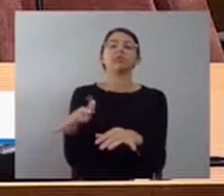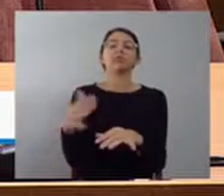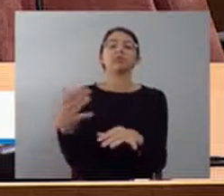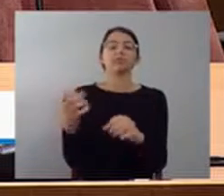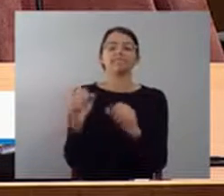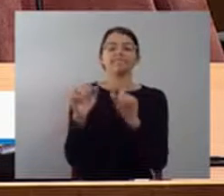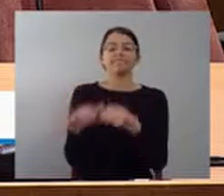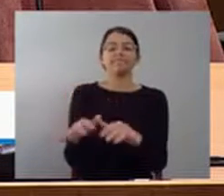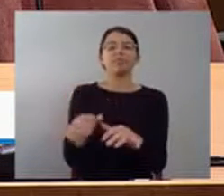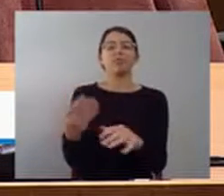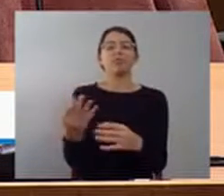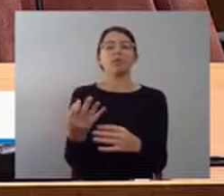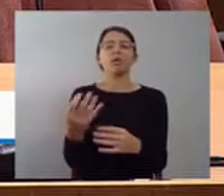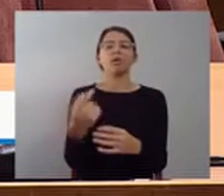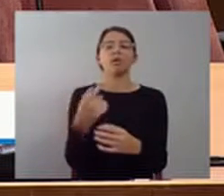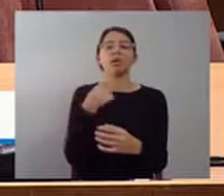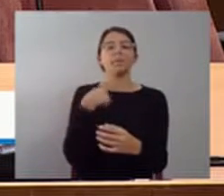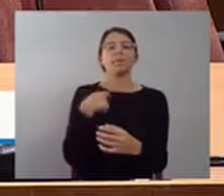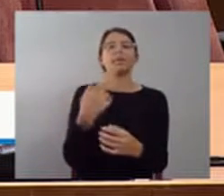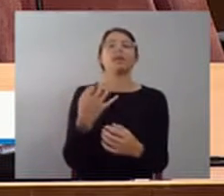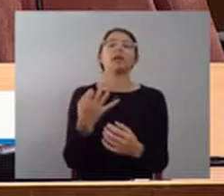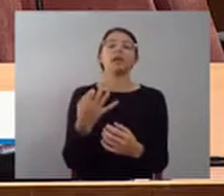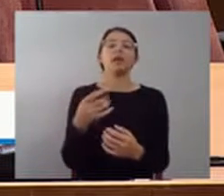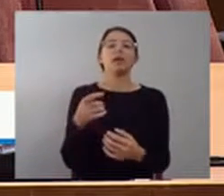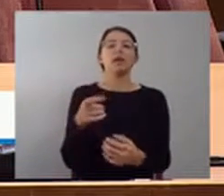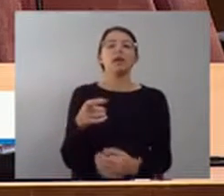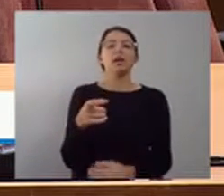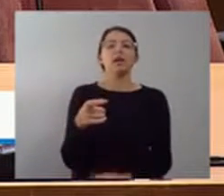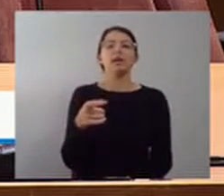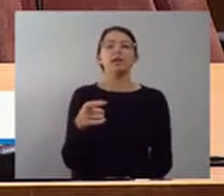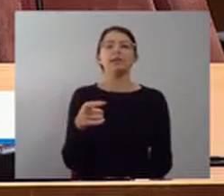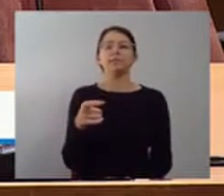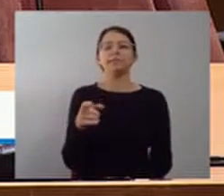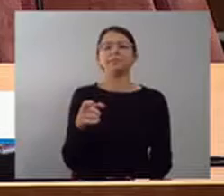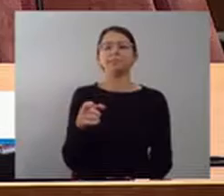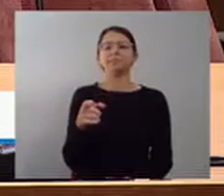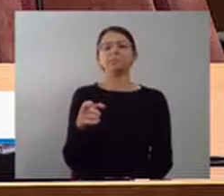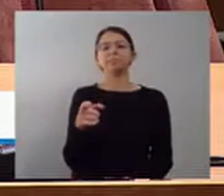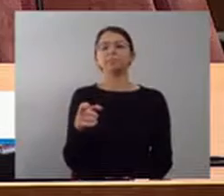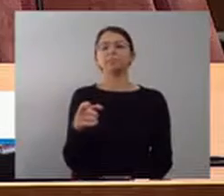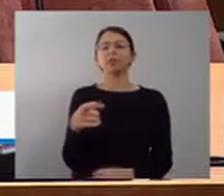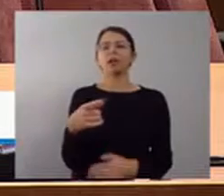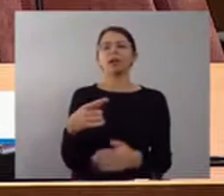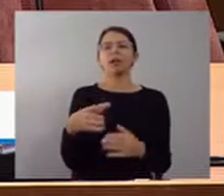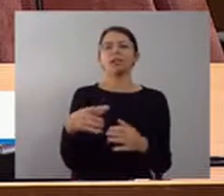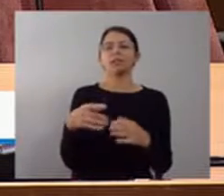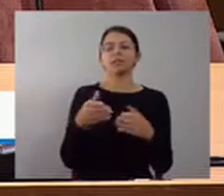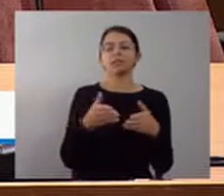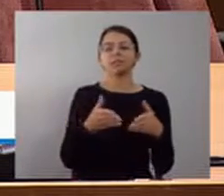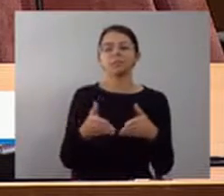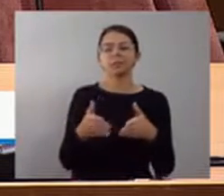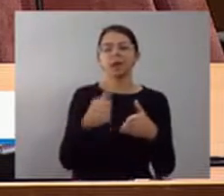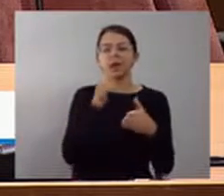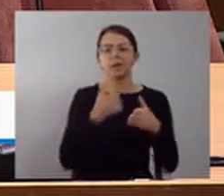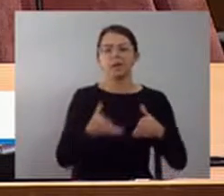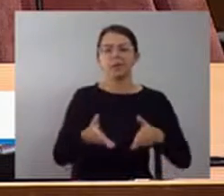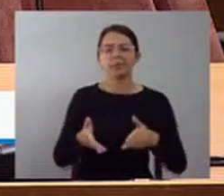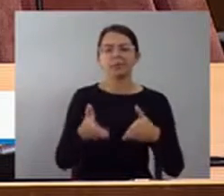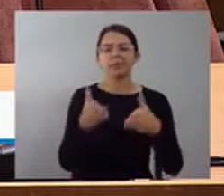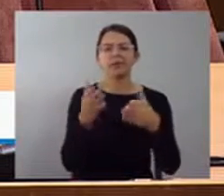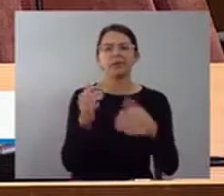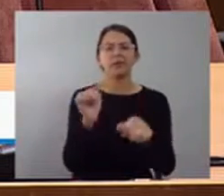eventualmente, estar a violar uma linha